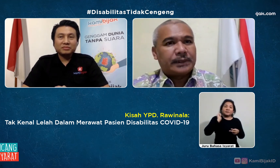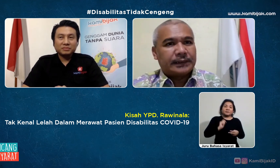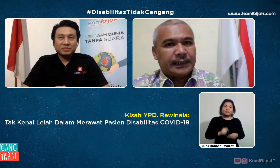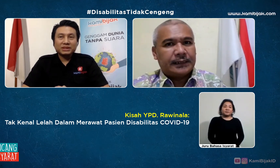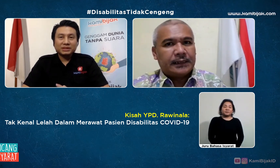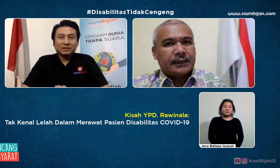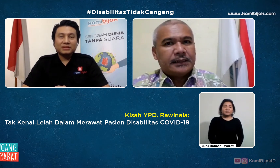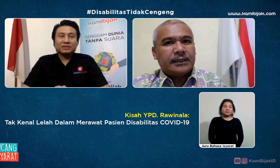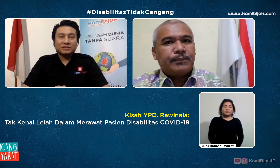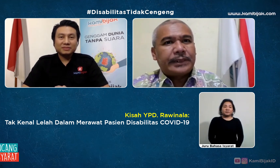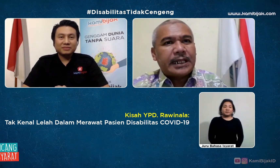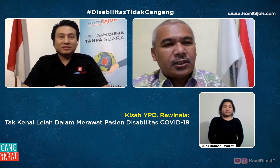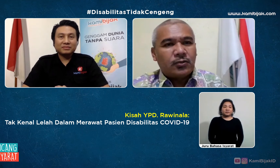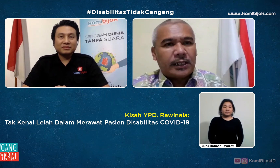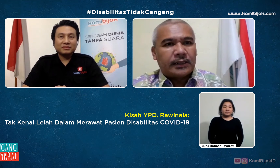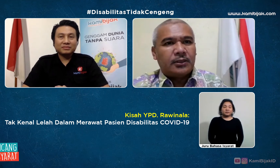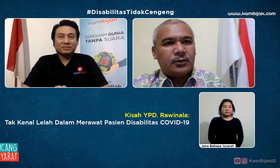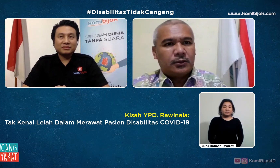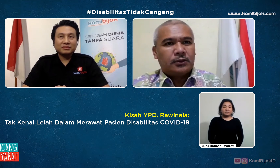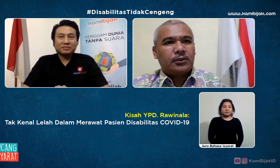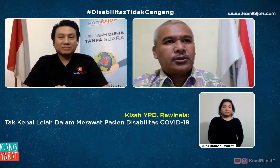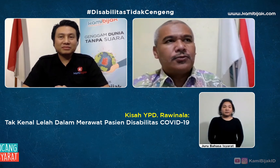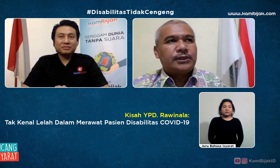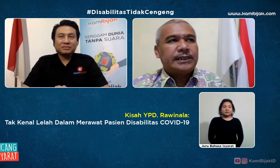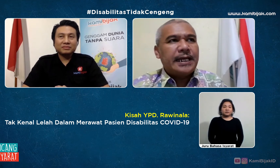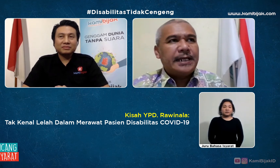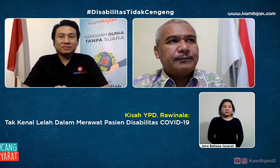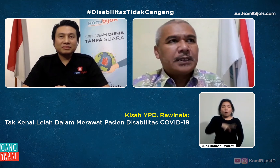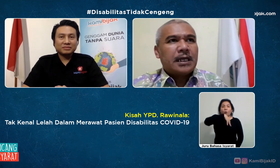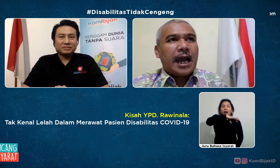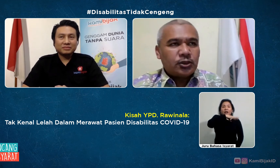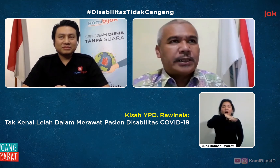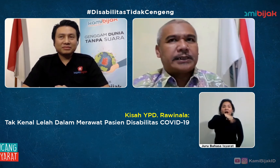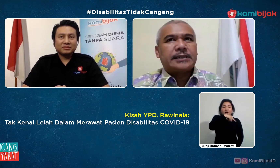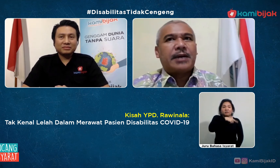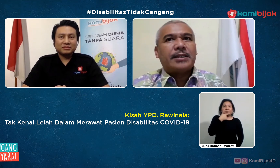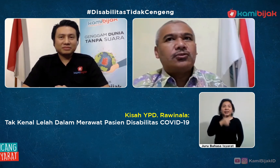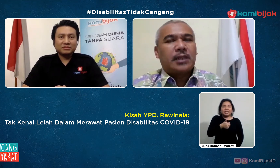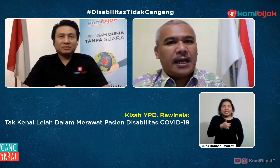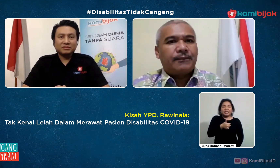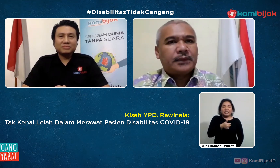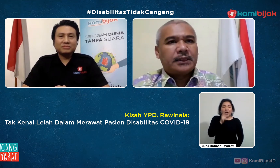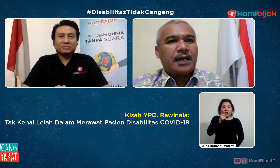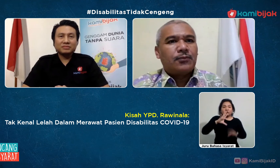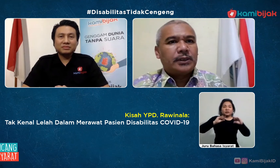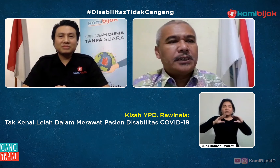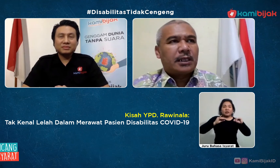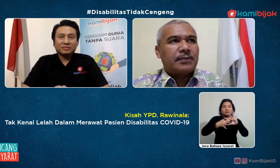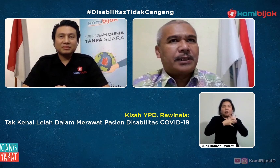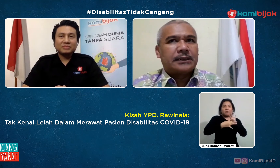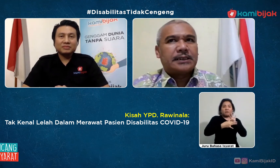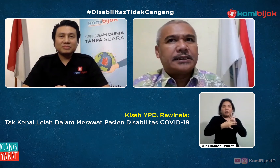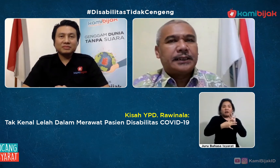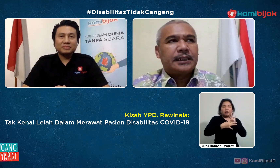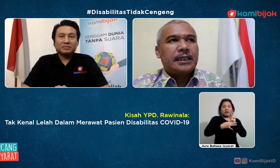sangat penting jadi peran keluarga dulu terus kemudian harus bekerja sama juga tidak mungkin keluarga pekerjaan sendiri